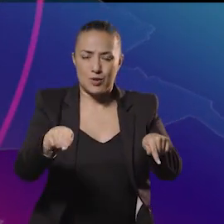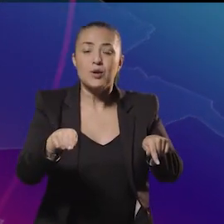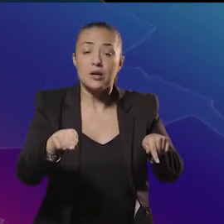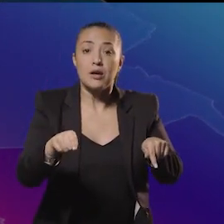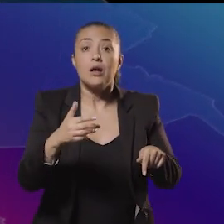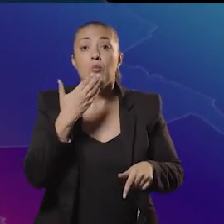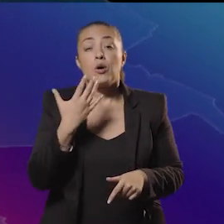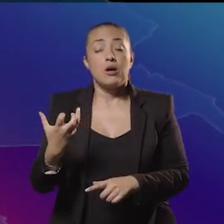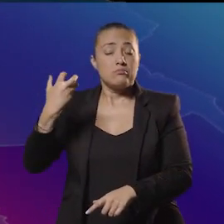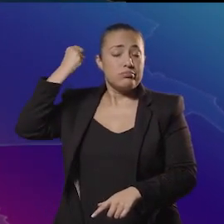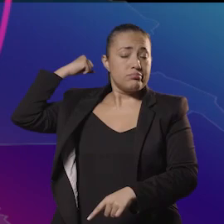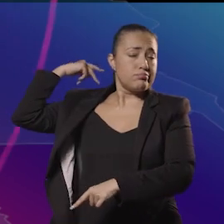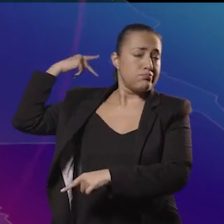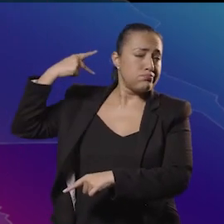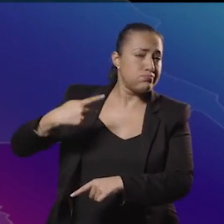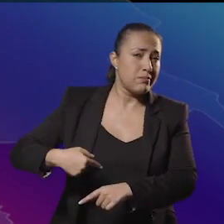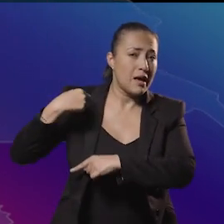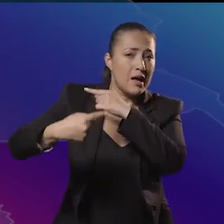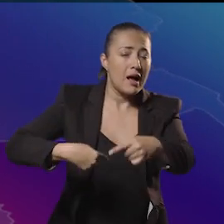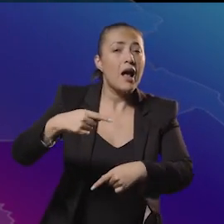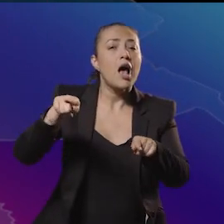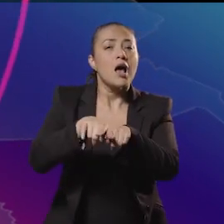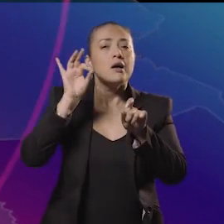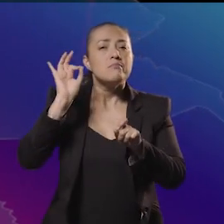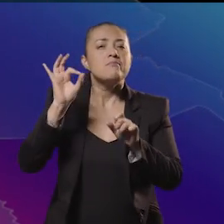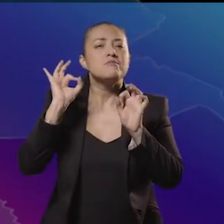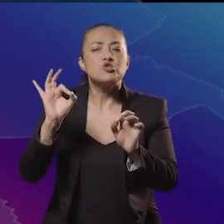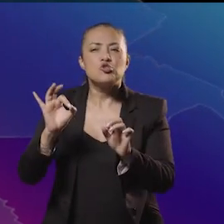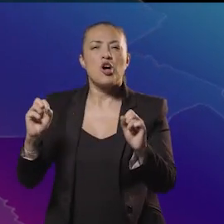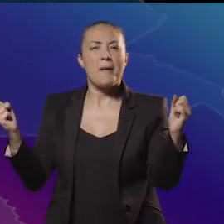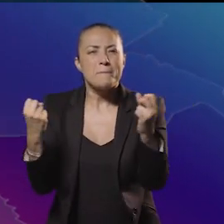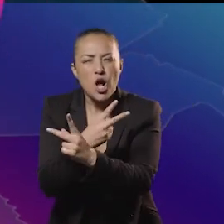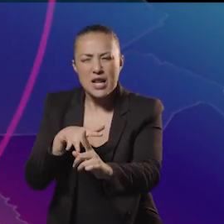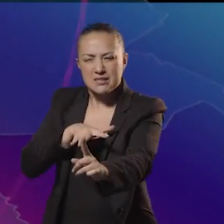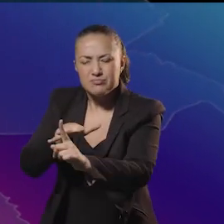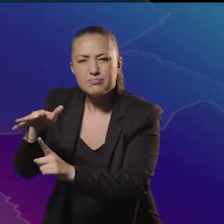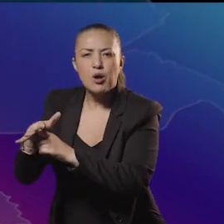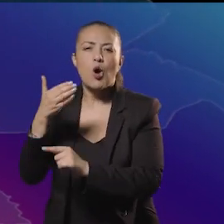En el caso de grupos históricamente violentados como los sectores LGBTI+,